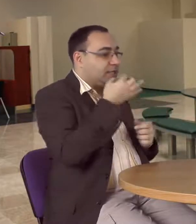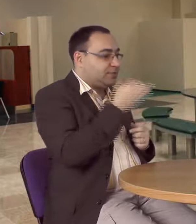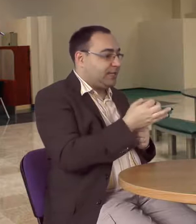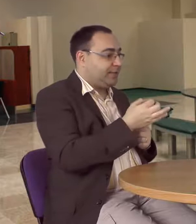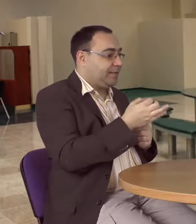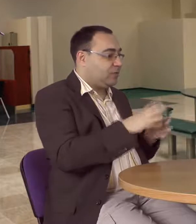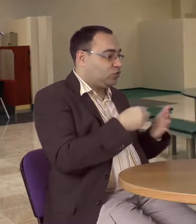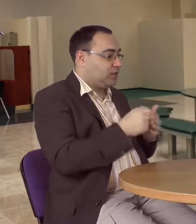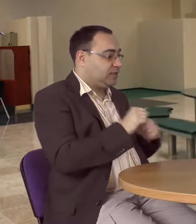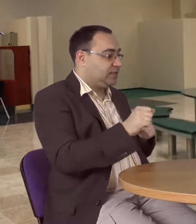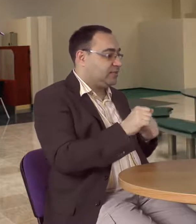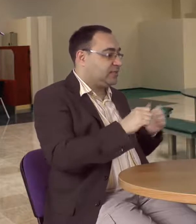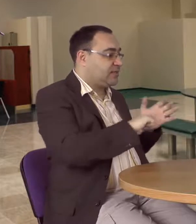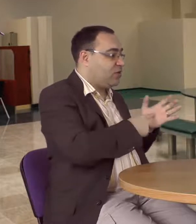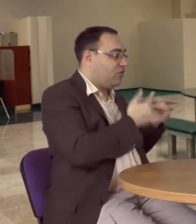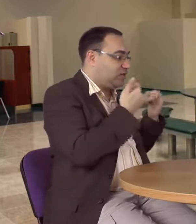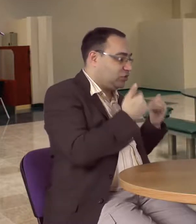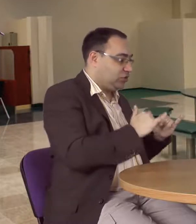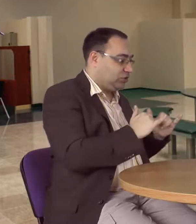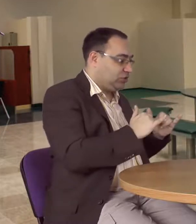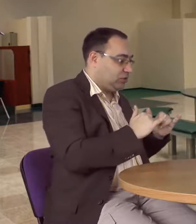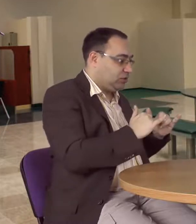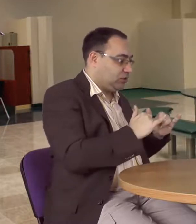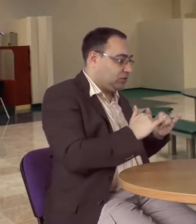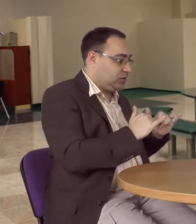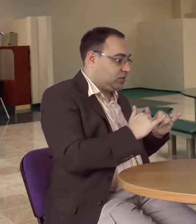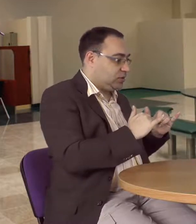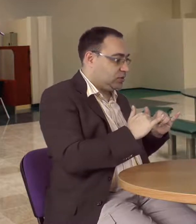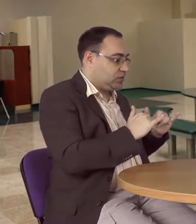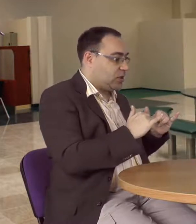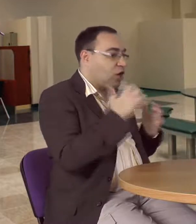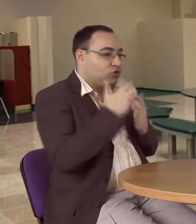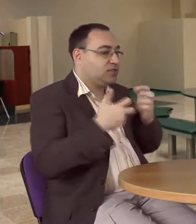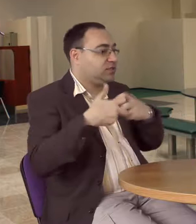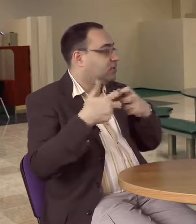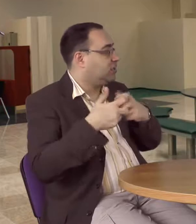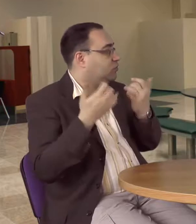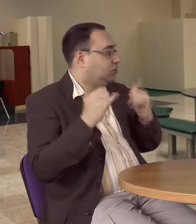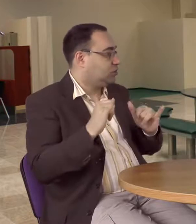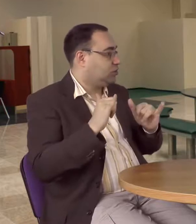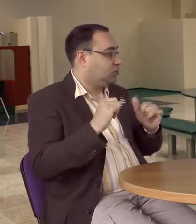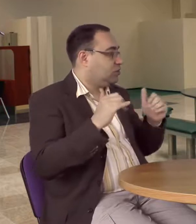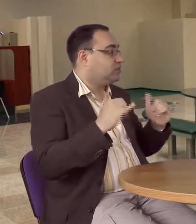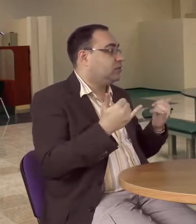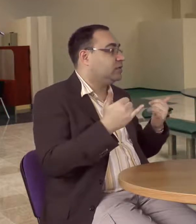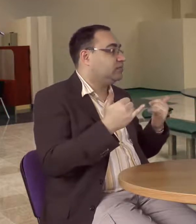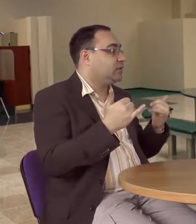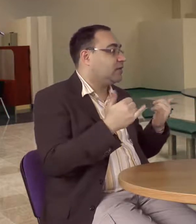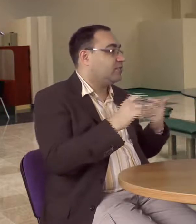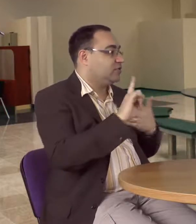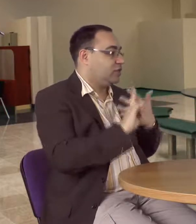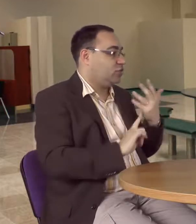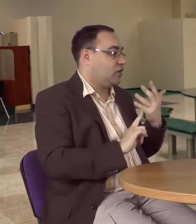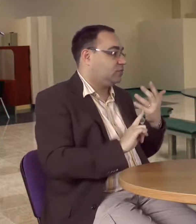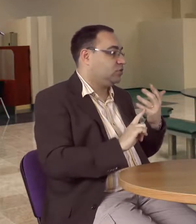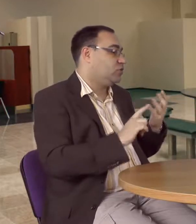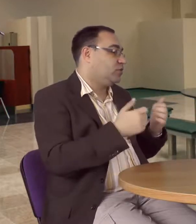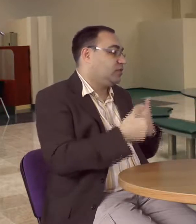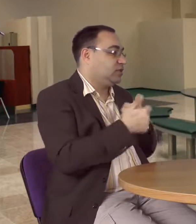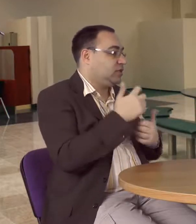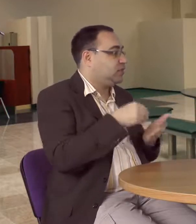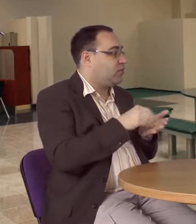A teraz takie pytanie: np. jestem zameldowany gdzie indziej, a korzystam z internetu gdzie indziej. Jaka ma być to faktura, czy to potwierdzenie zapłaty?